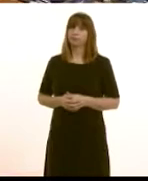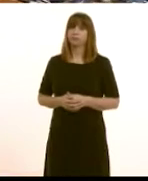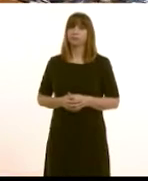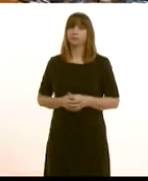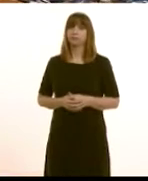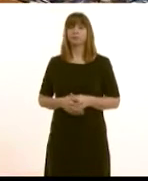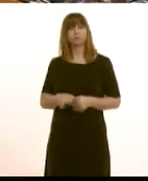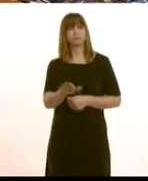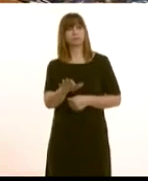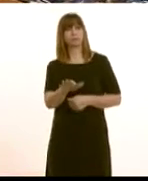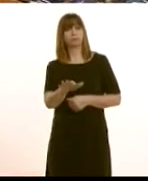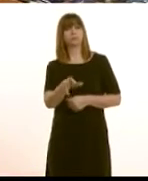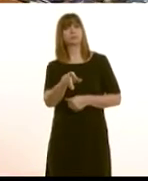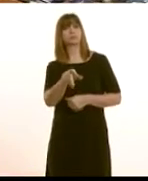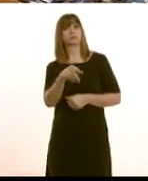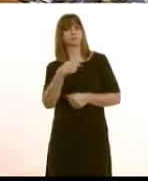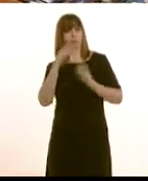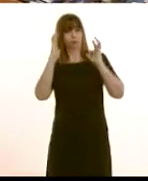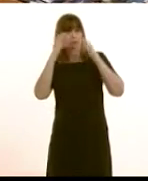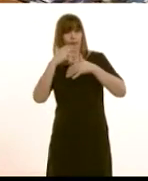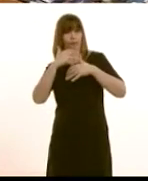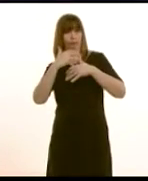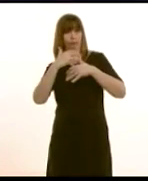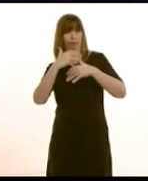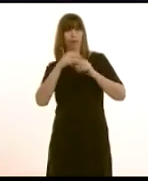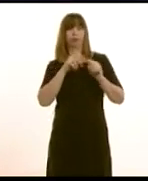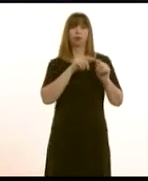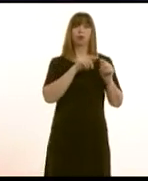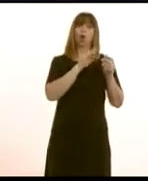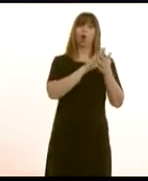Aled Roberts: Brif Weinidog, rwyf hefyd yn poeni am y gwasanaeth rhwng Caergybi a Manceinion,